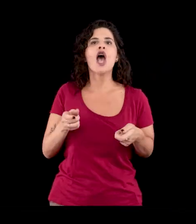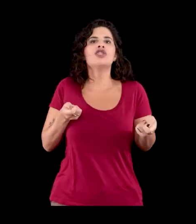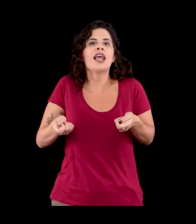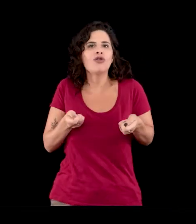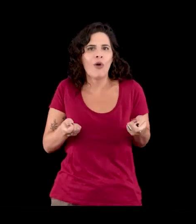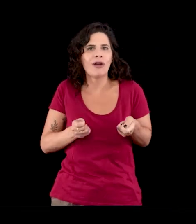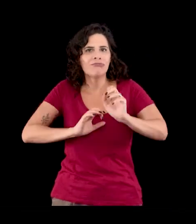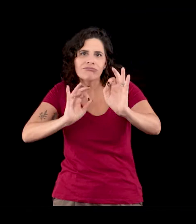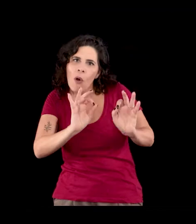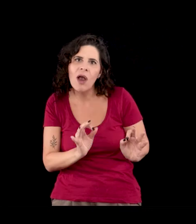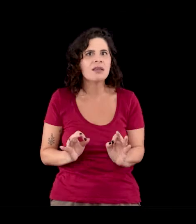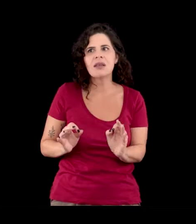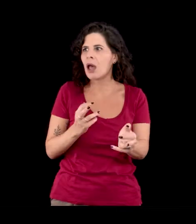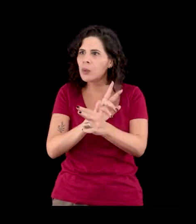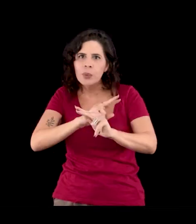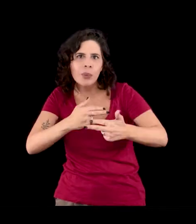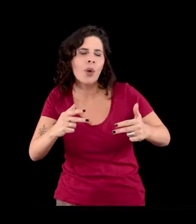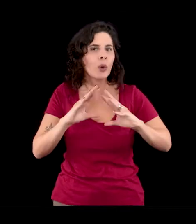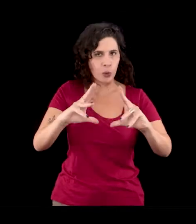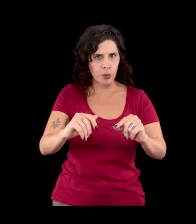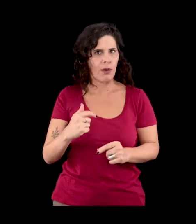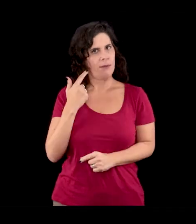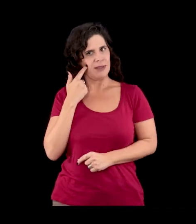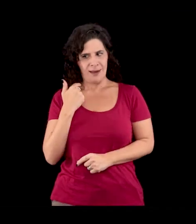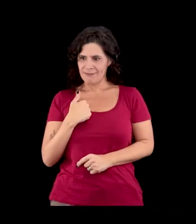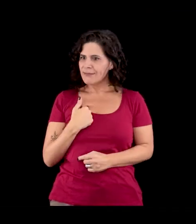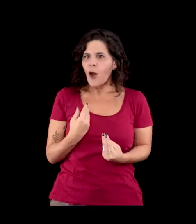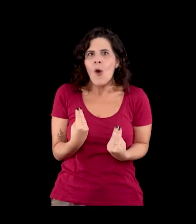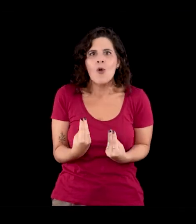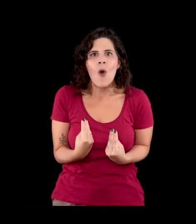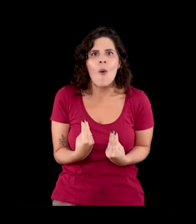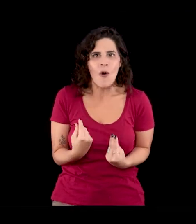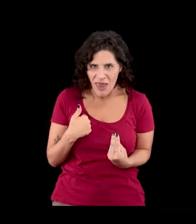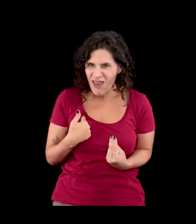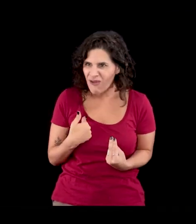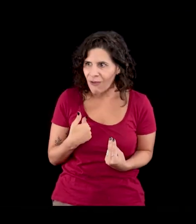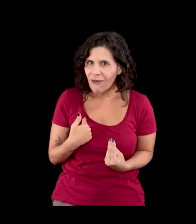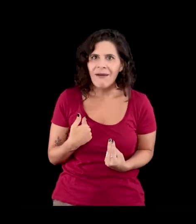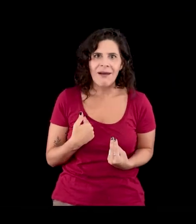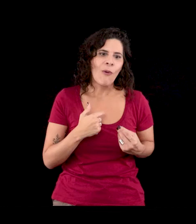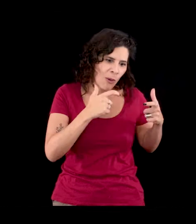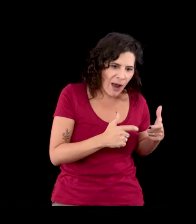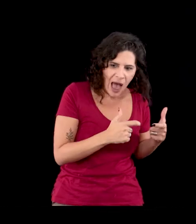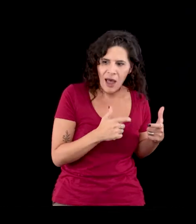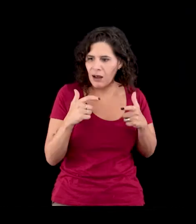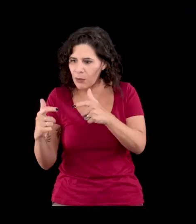para fazer a direção executiva. Fiquei: não é possível que eu possa fazer o Gabinete de Artes Gráficas